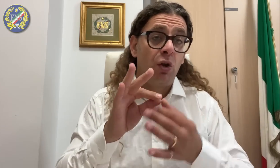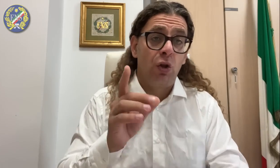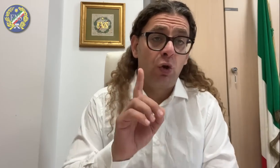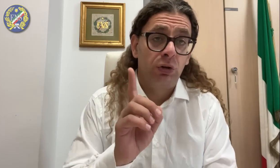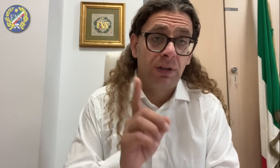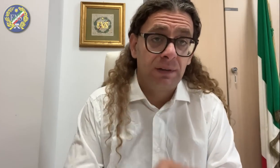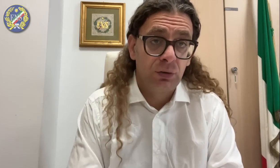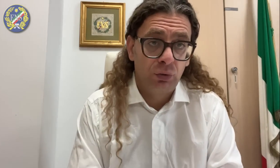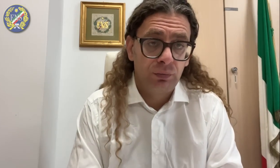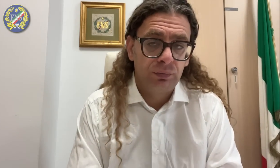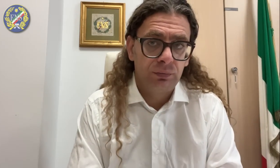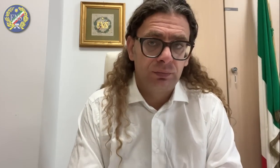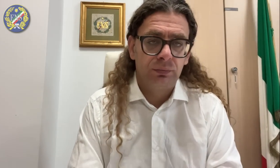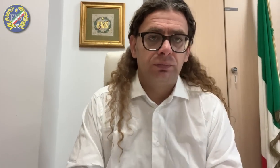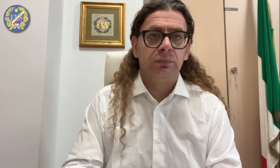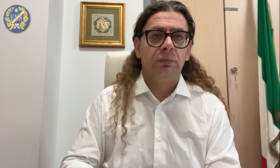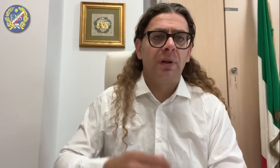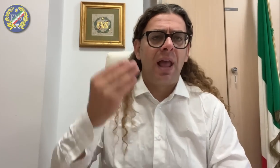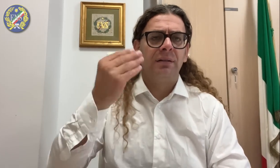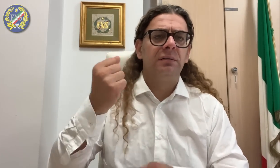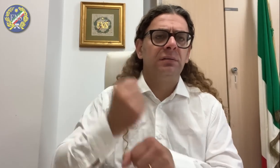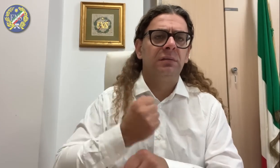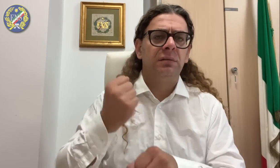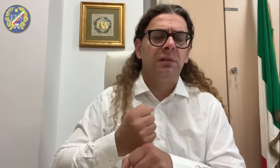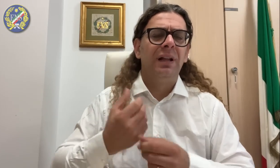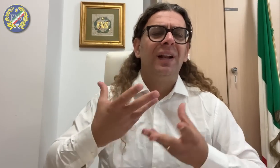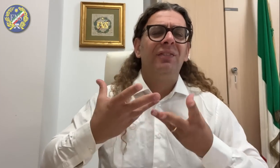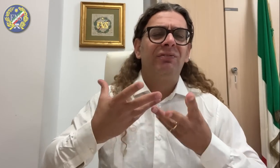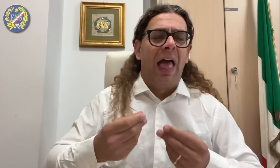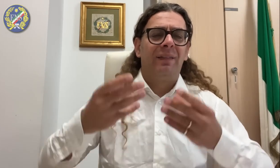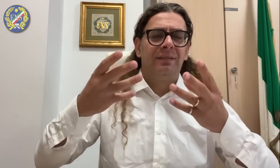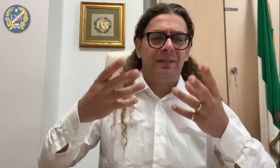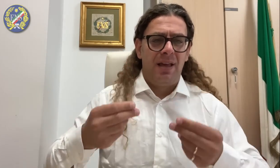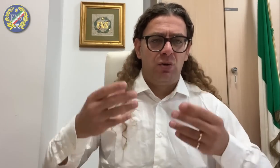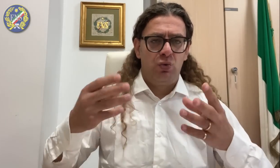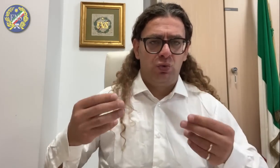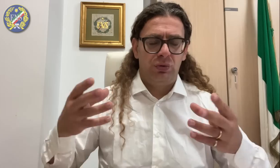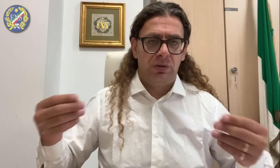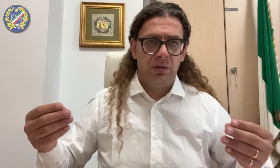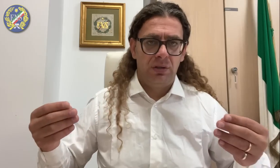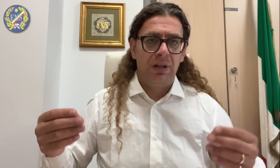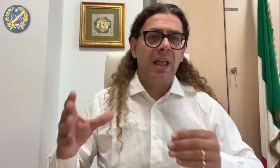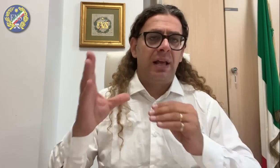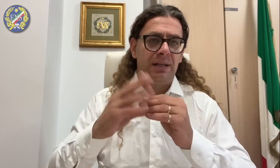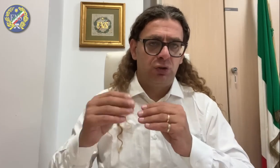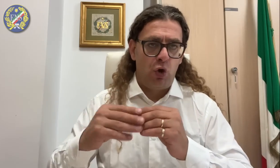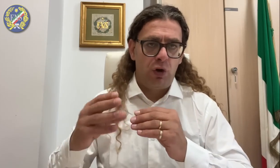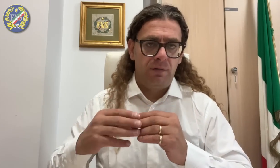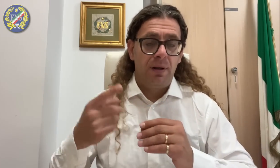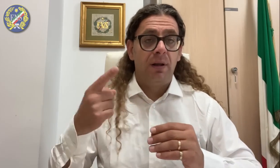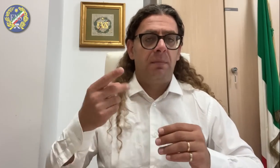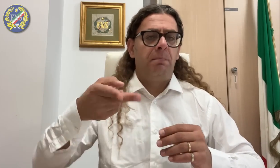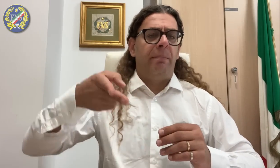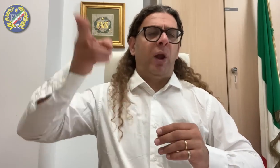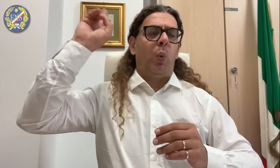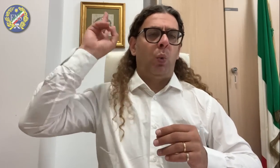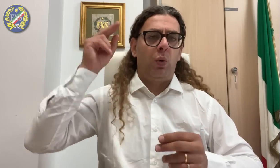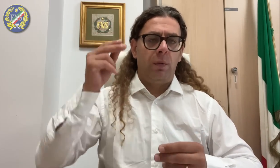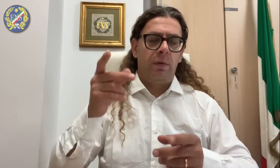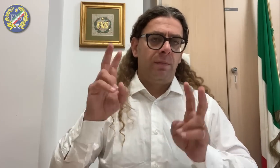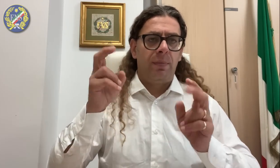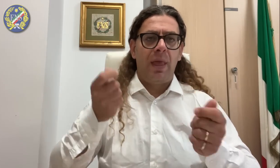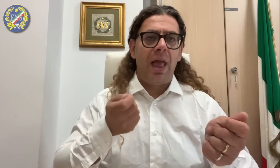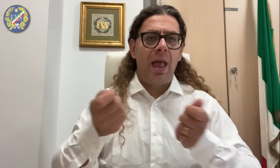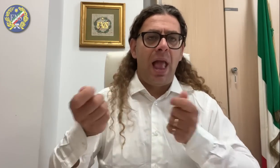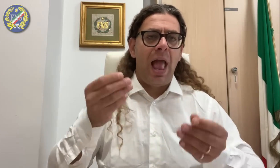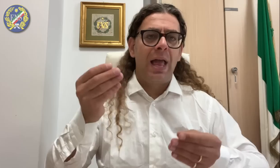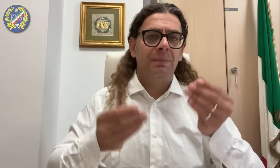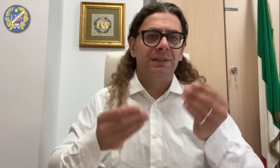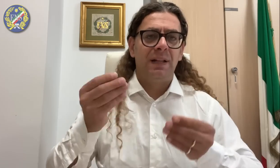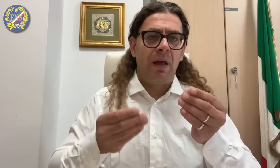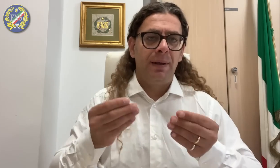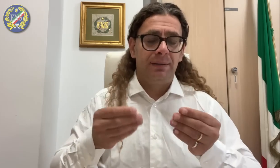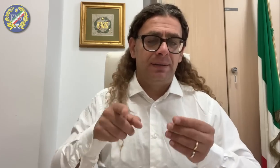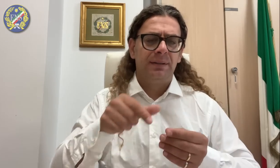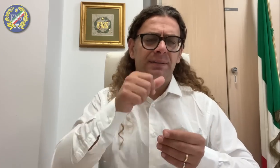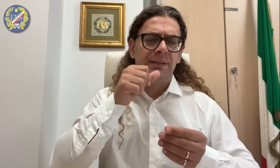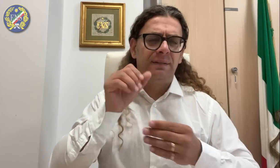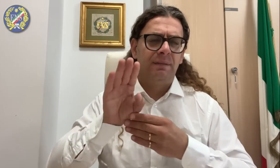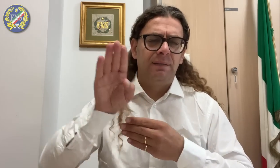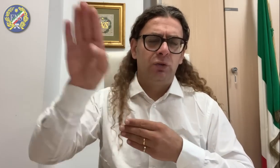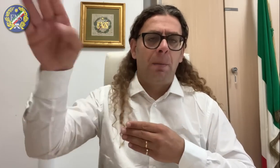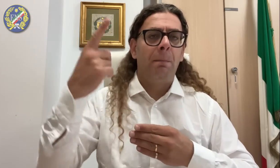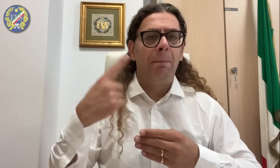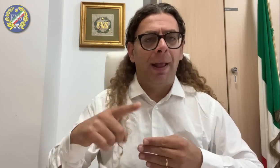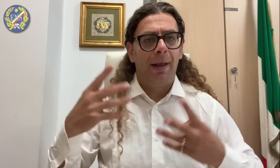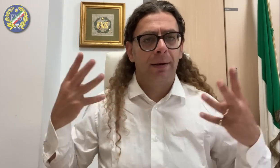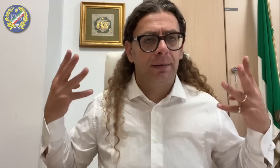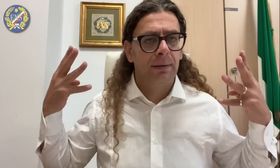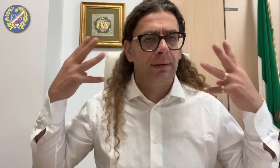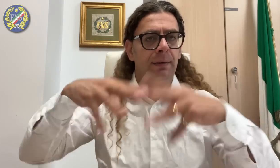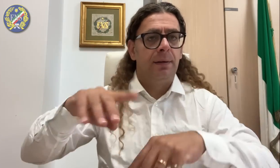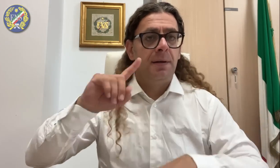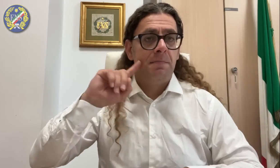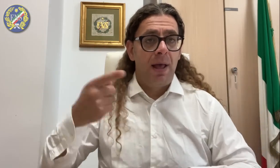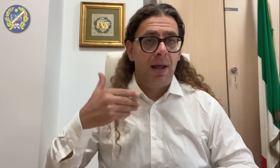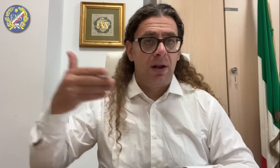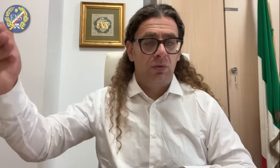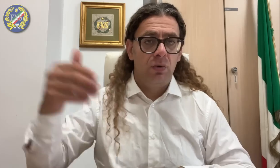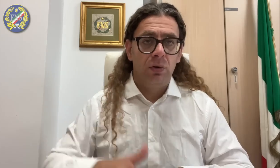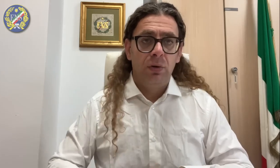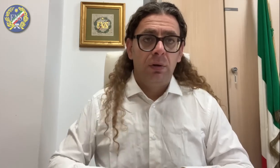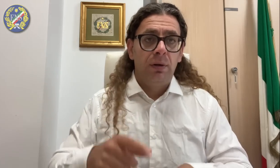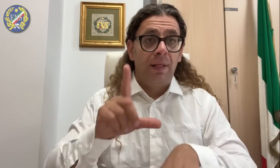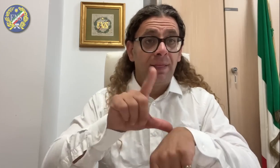L’ENS ha moltissime questioni da risolvere, con particolare riferimento all’ambito amministrativo con lo scopo di migliorare la gestione futura,